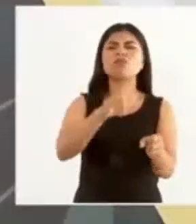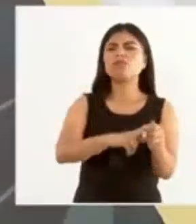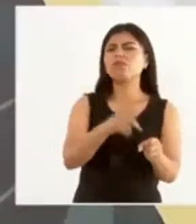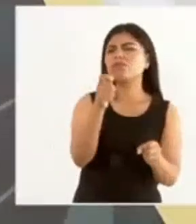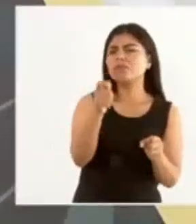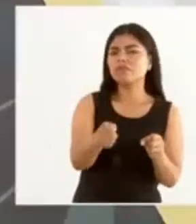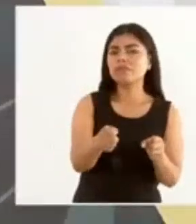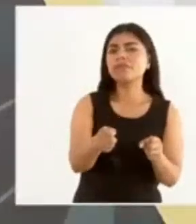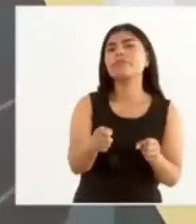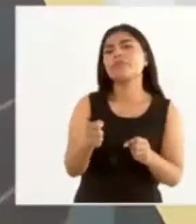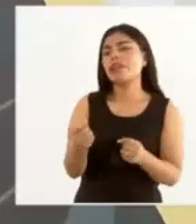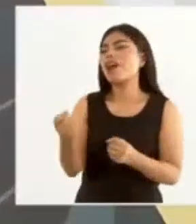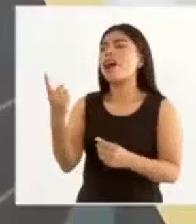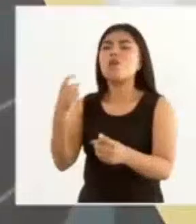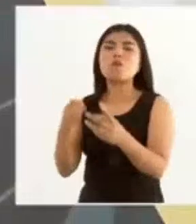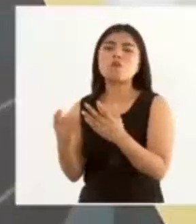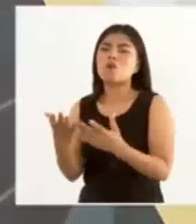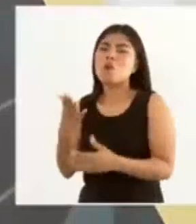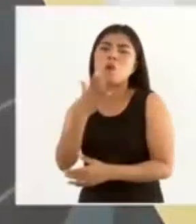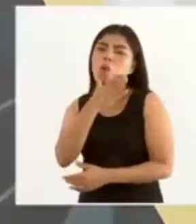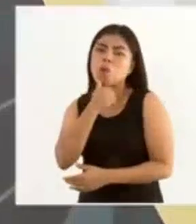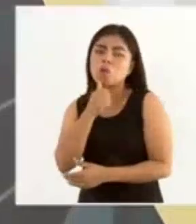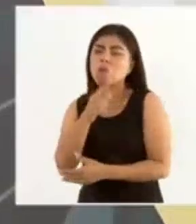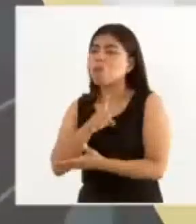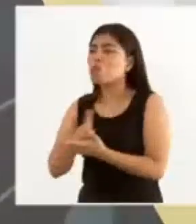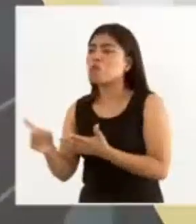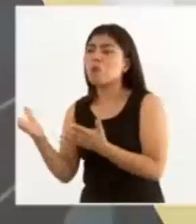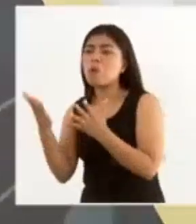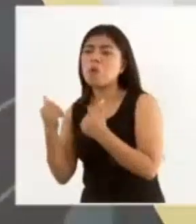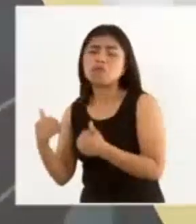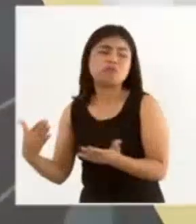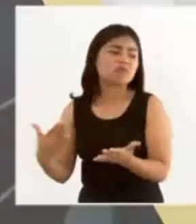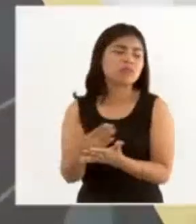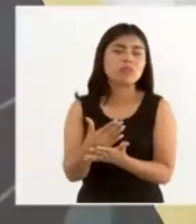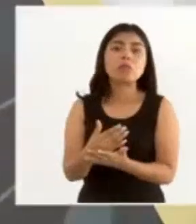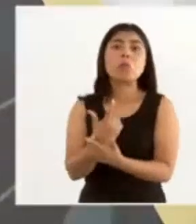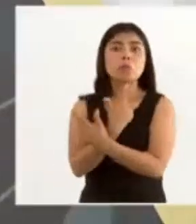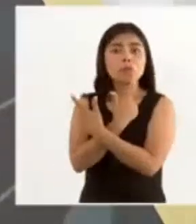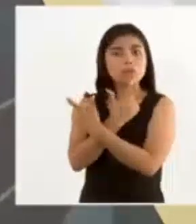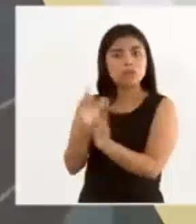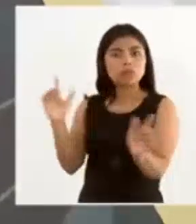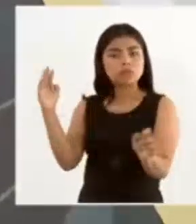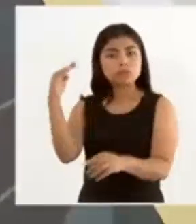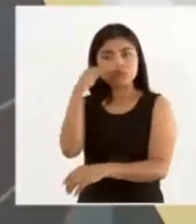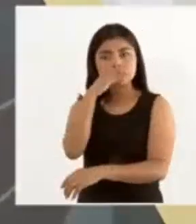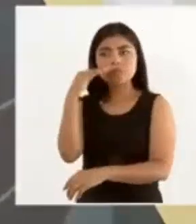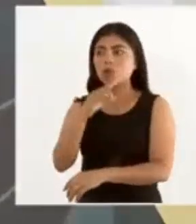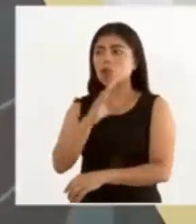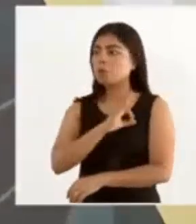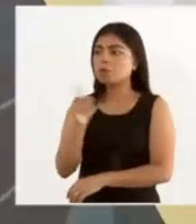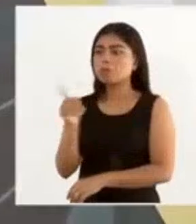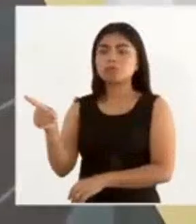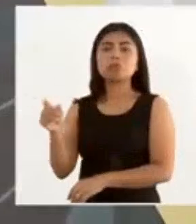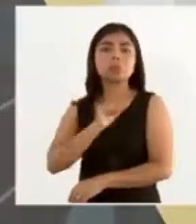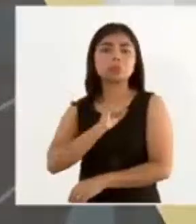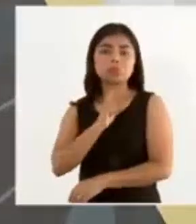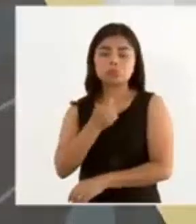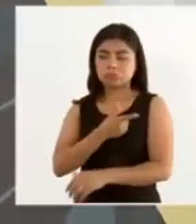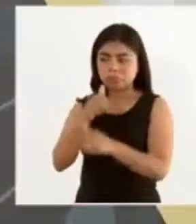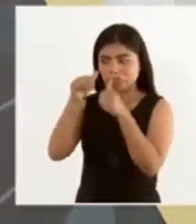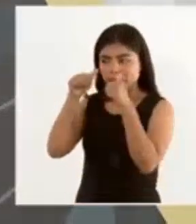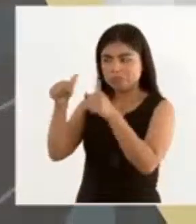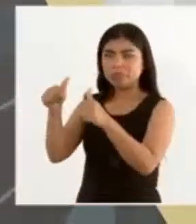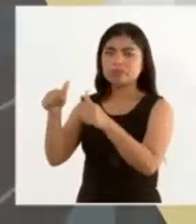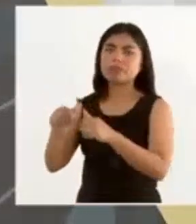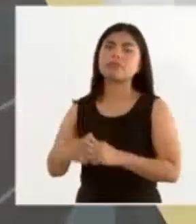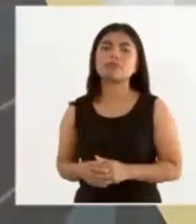un sistema de salud de calidad humano con gran atención para todas y para todos. ¿Qué había